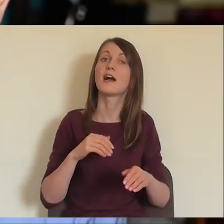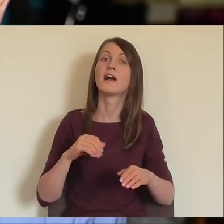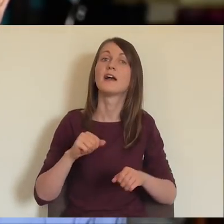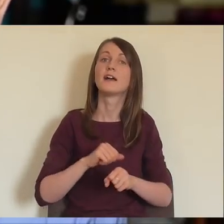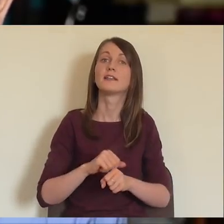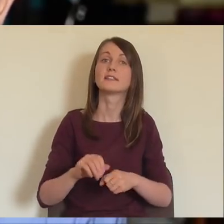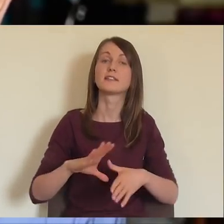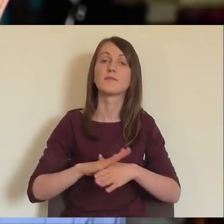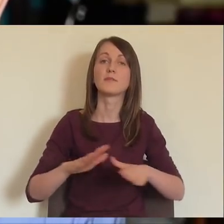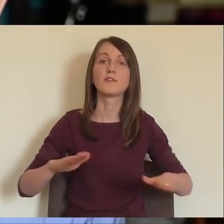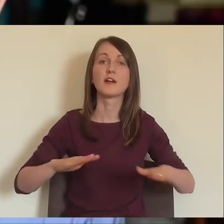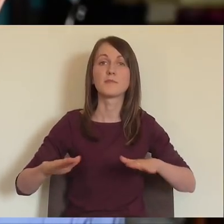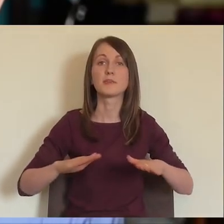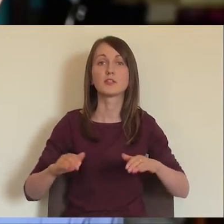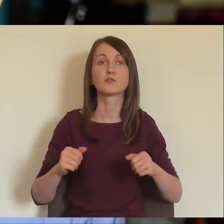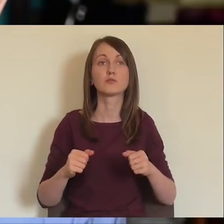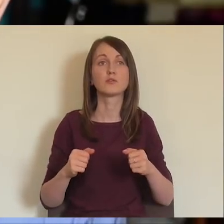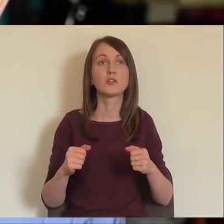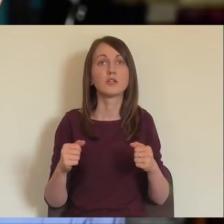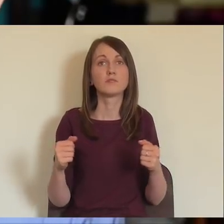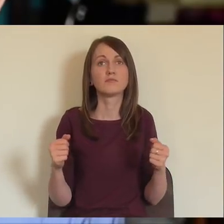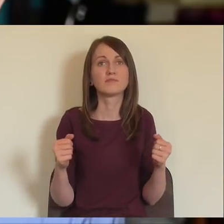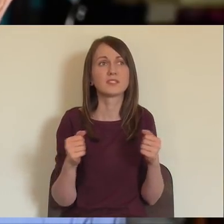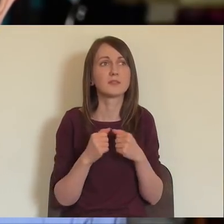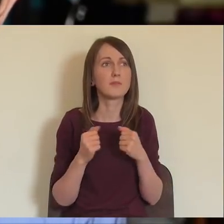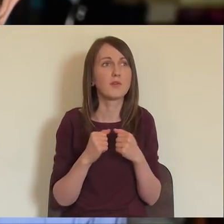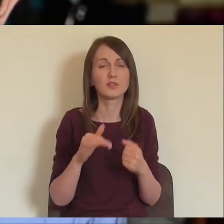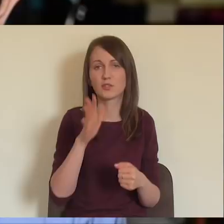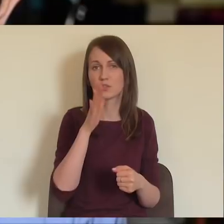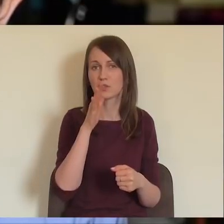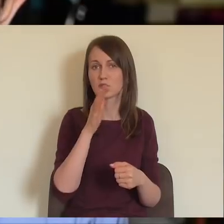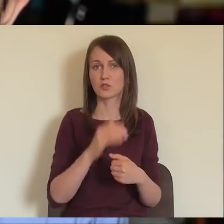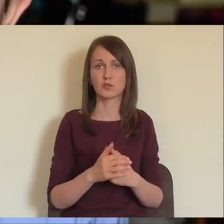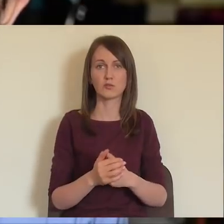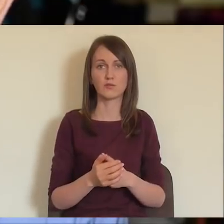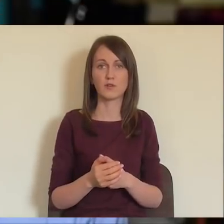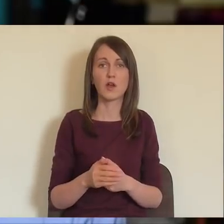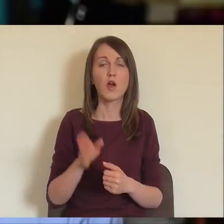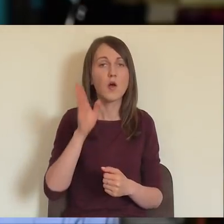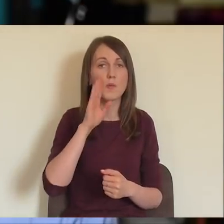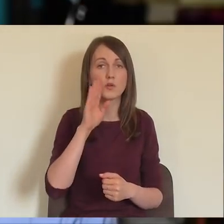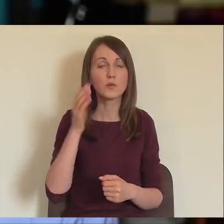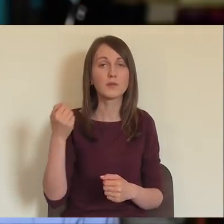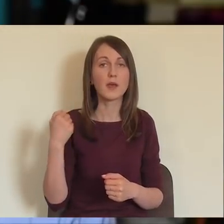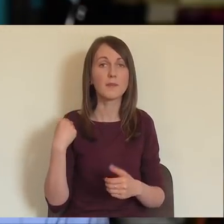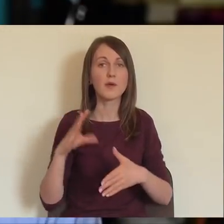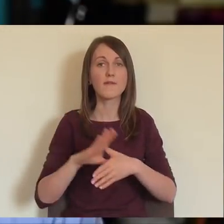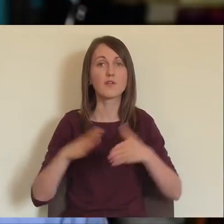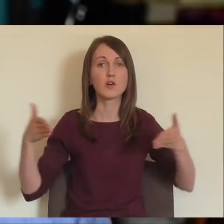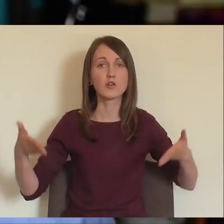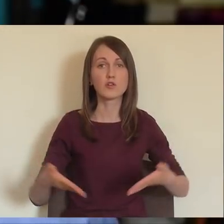w którym jestem z obawy przed Żydami, to jest prawie to samo, co w grobie.